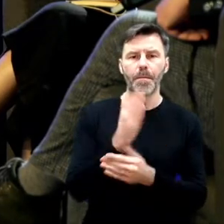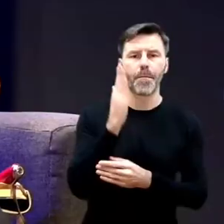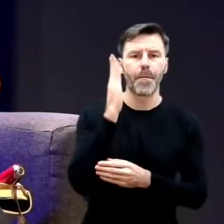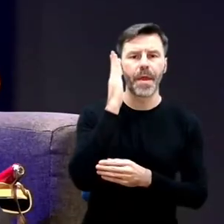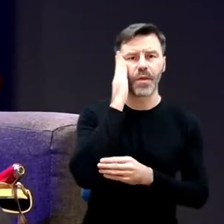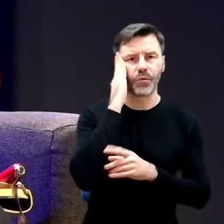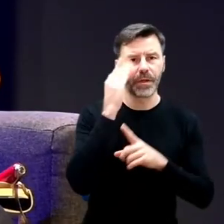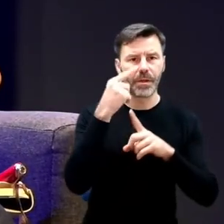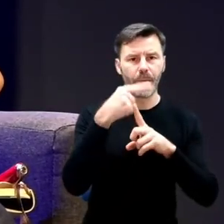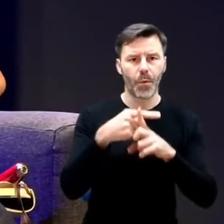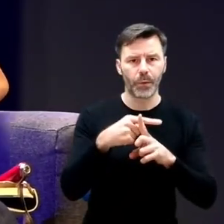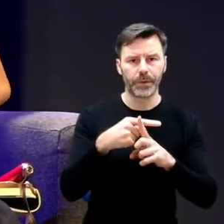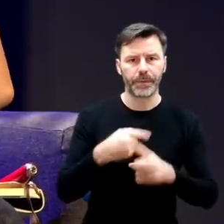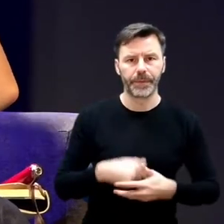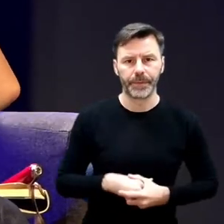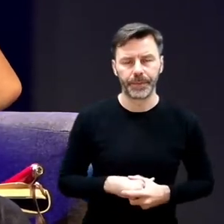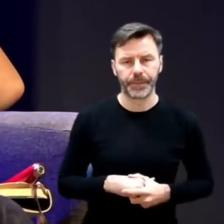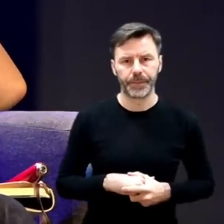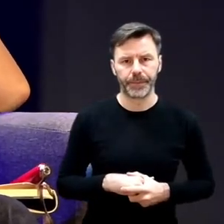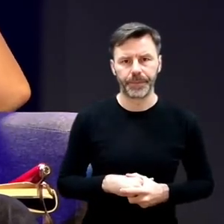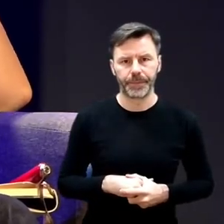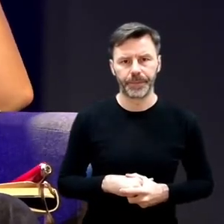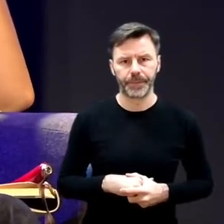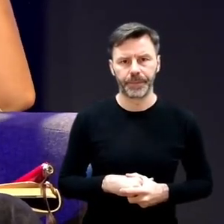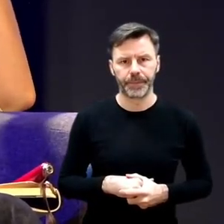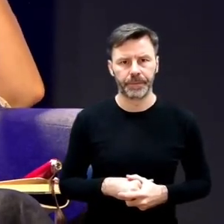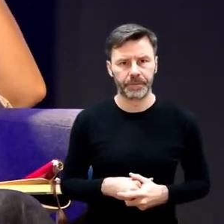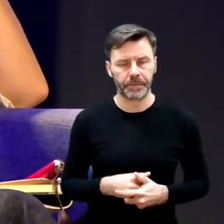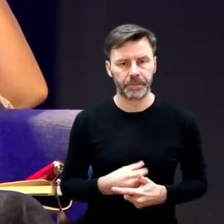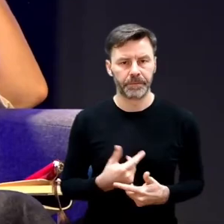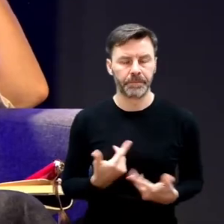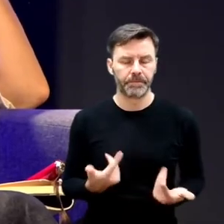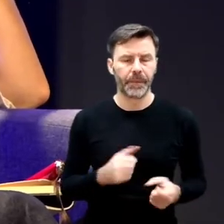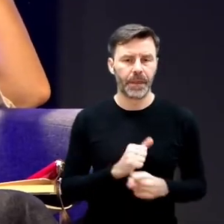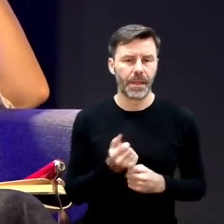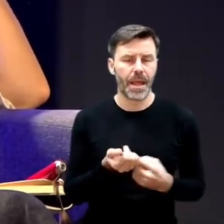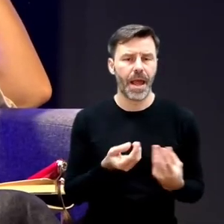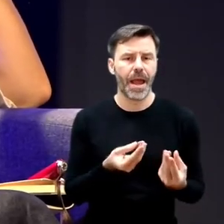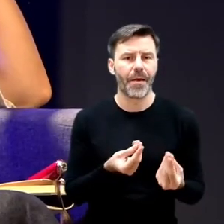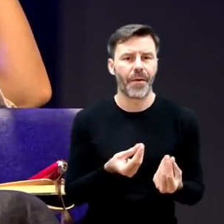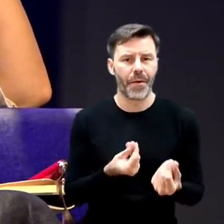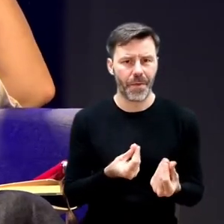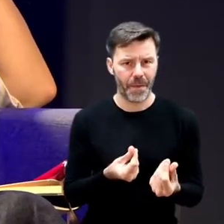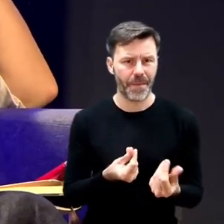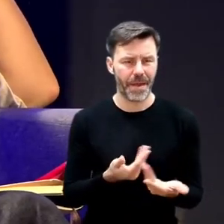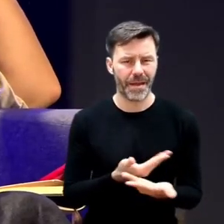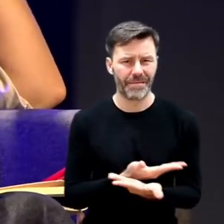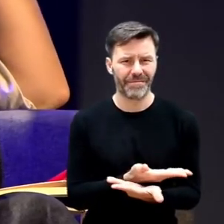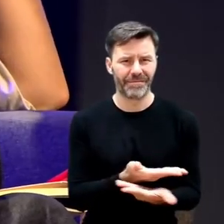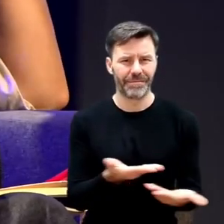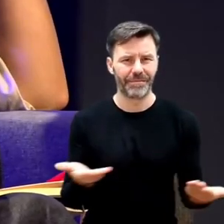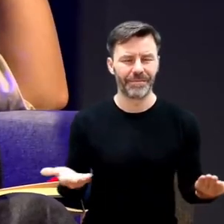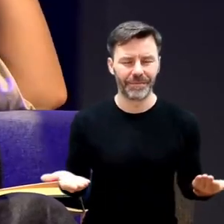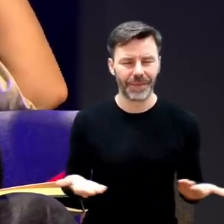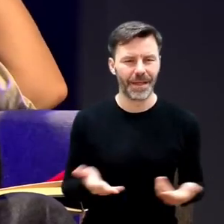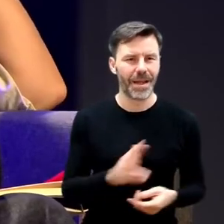podlegamy tym samym prawidłom ekonomicznym co wszyscy mieszkańcy, co wszyscy przedsiębiorcy.